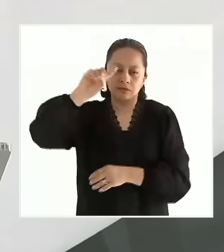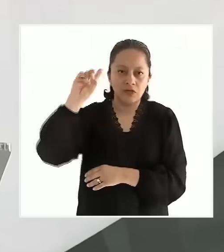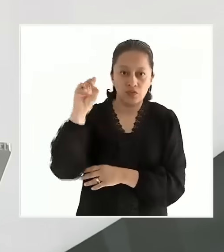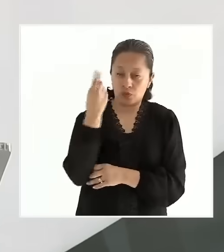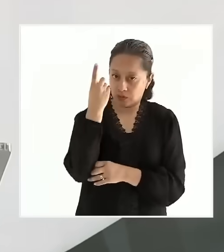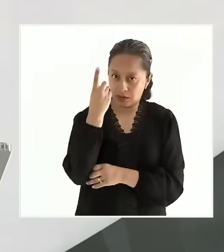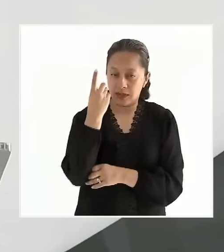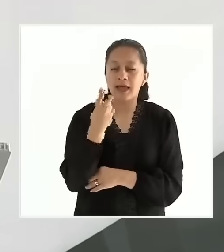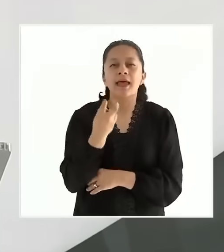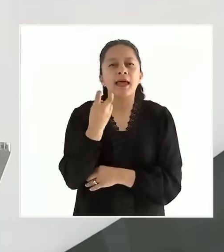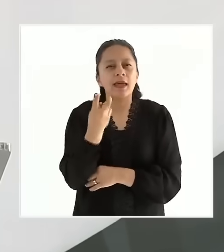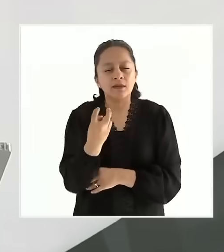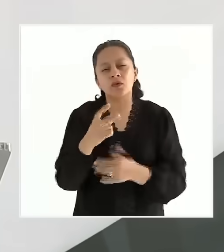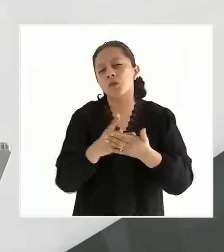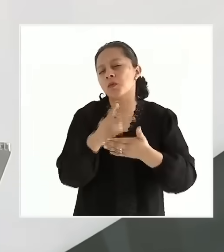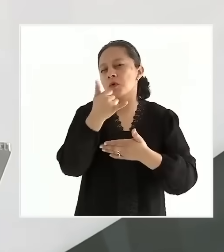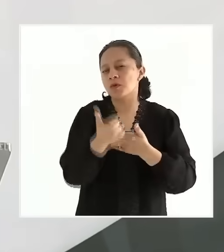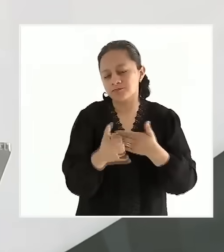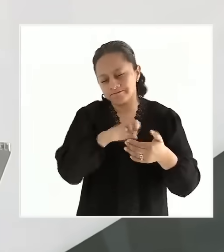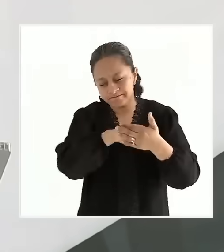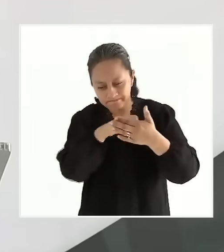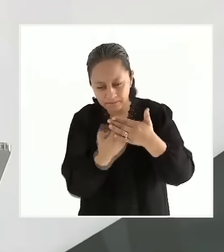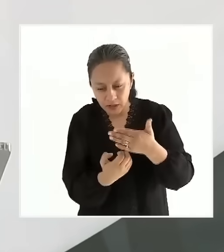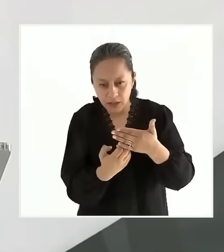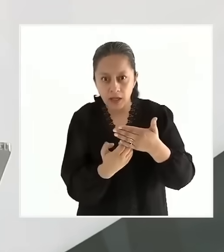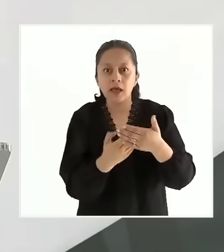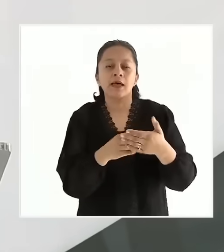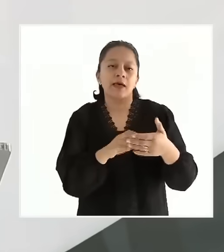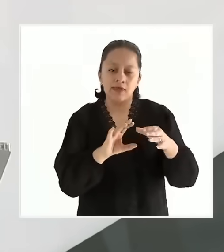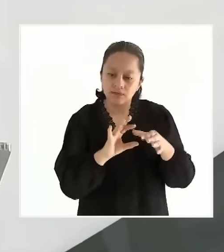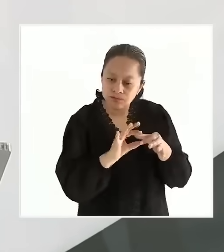Esto se acompañará por proyectos estratégicos de transmisión y distribución que la directora